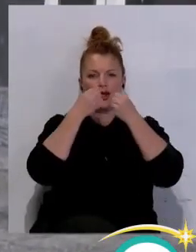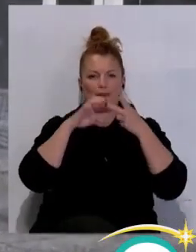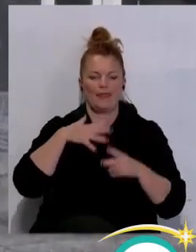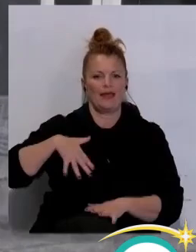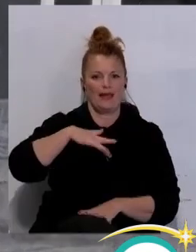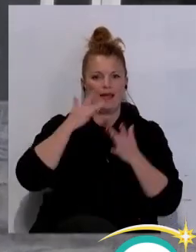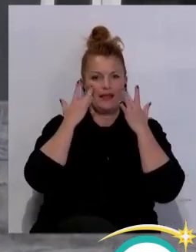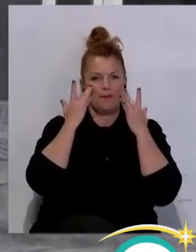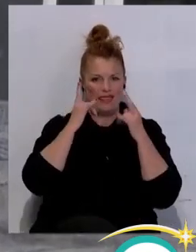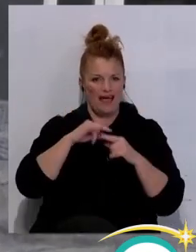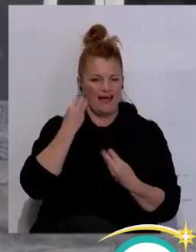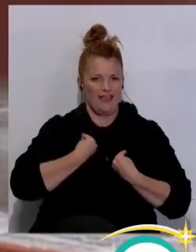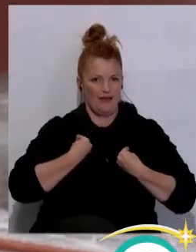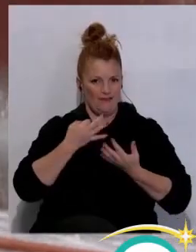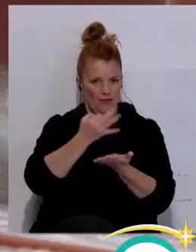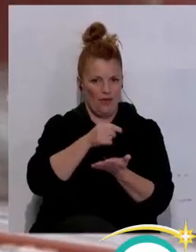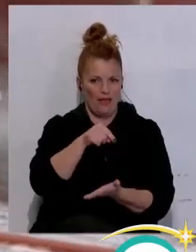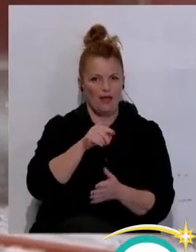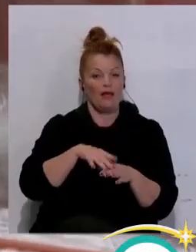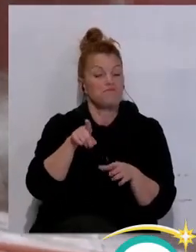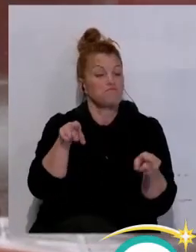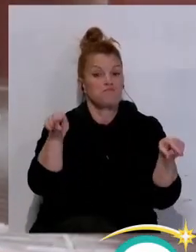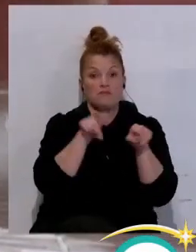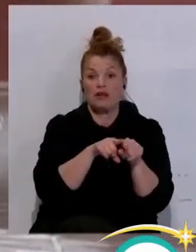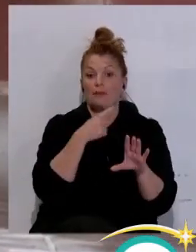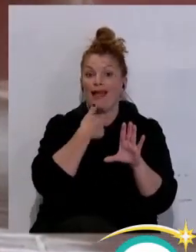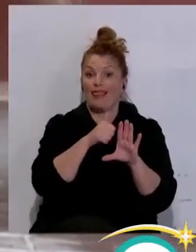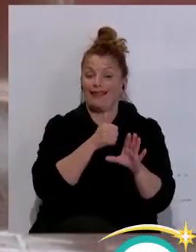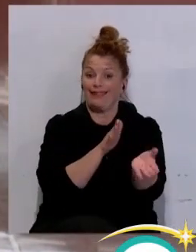socialista la ciudad se encuentra igual que antes y para adante izquierda gaditana se ha dado mucho